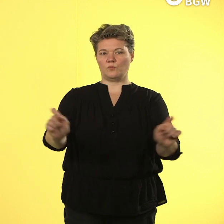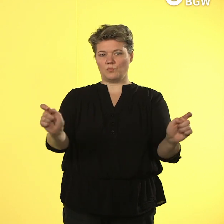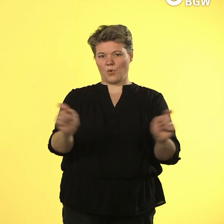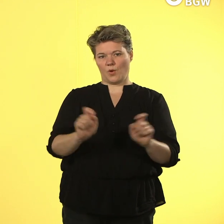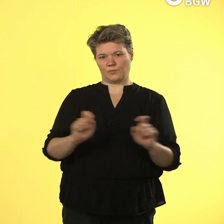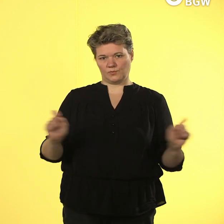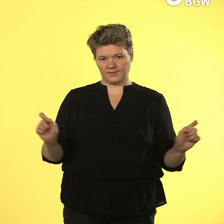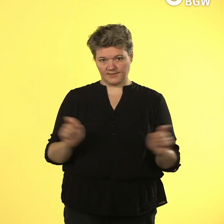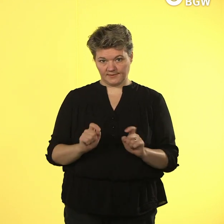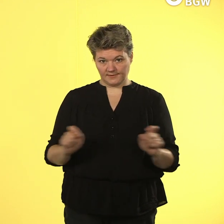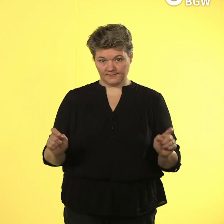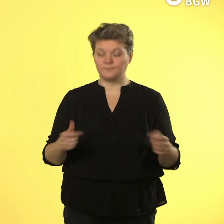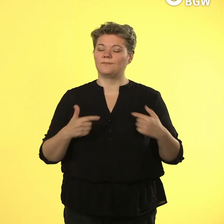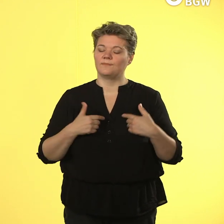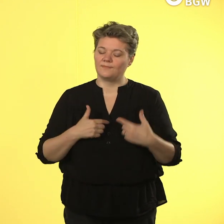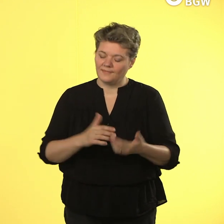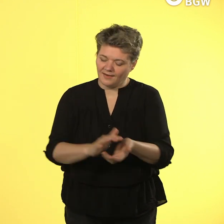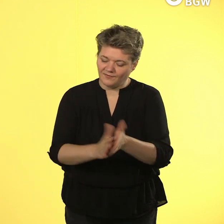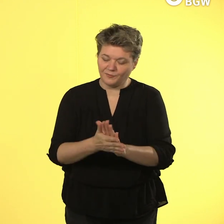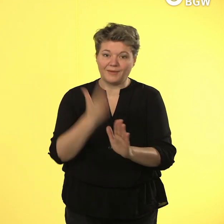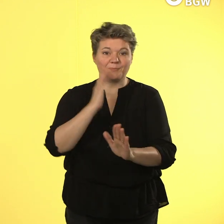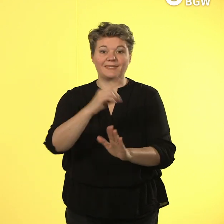mit einer schweren Depression usw., wir werden das hinterher auflösen.